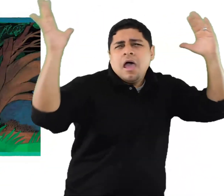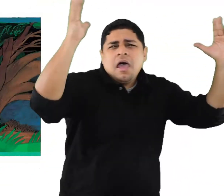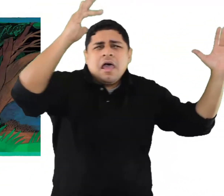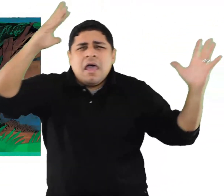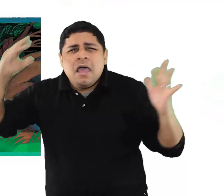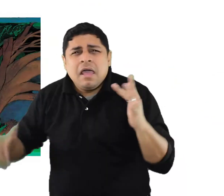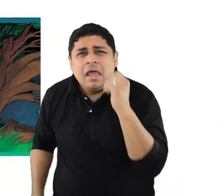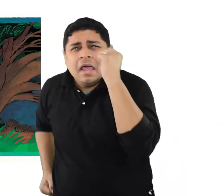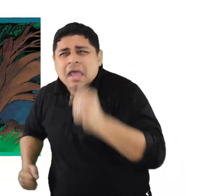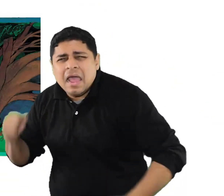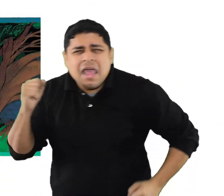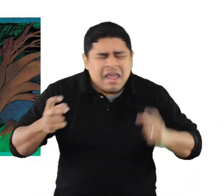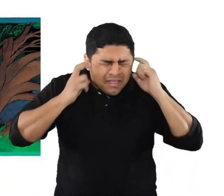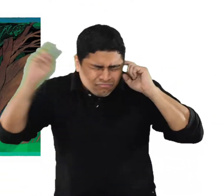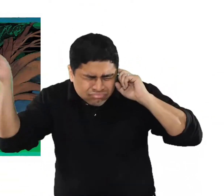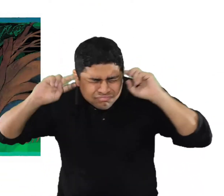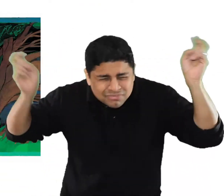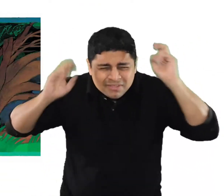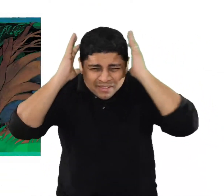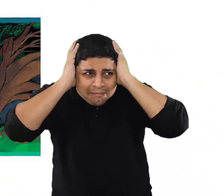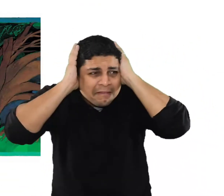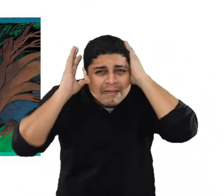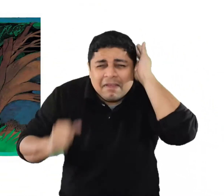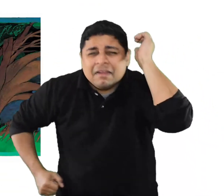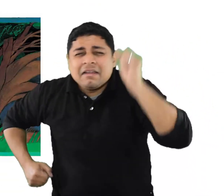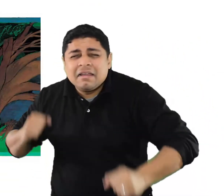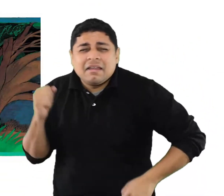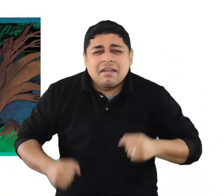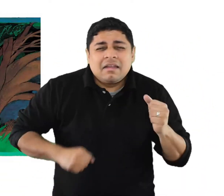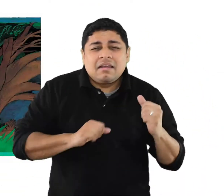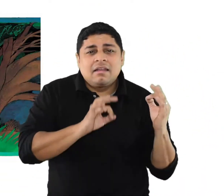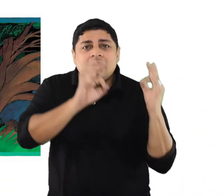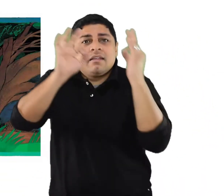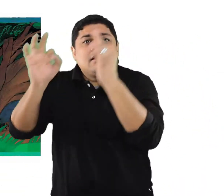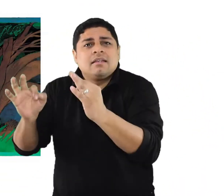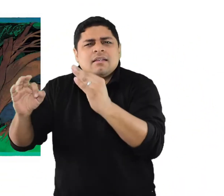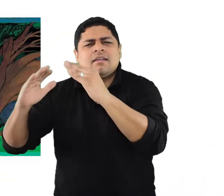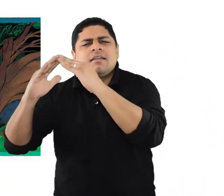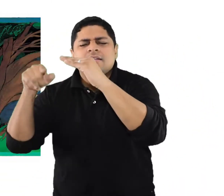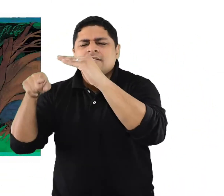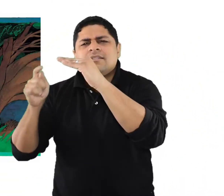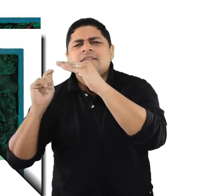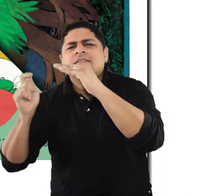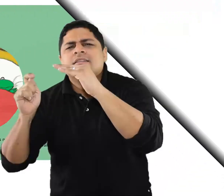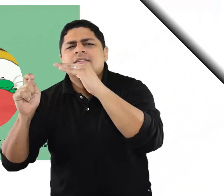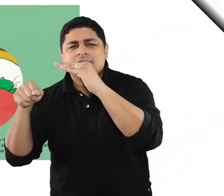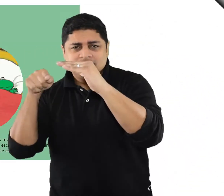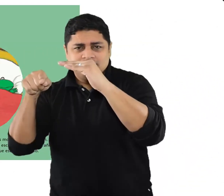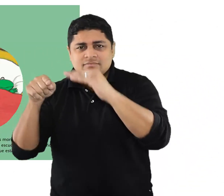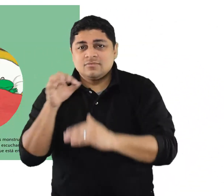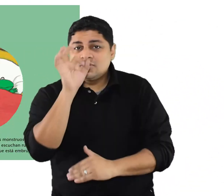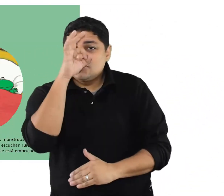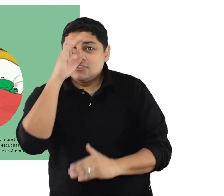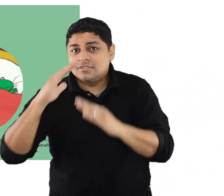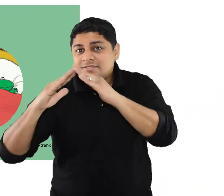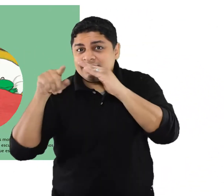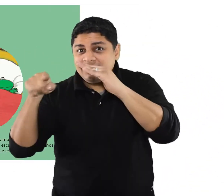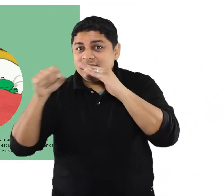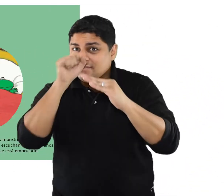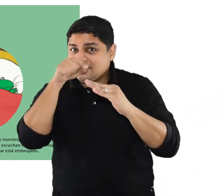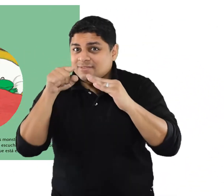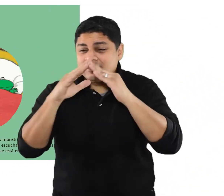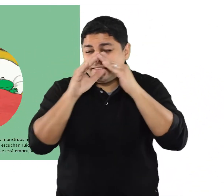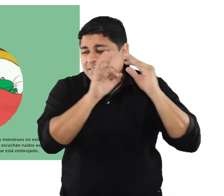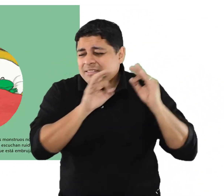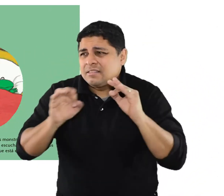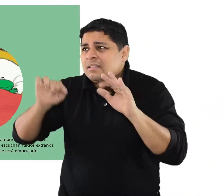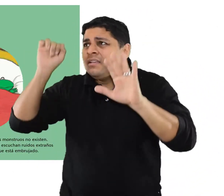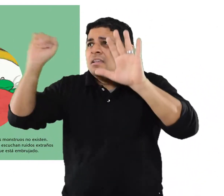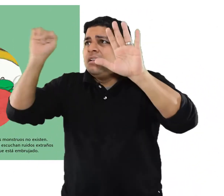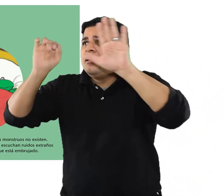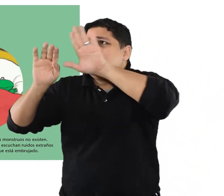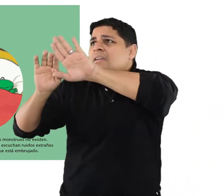la brisa, ellos corren despavoridos tratando de no escuchar los intensos ruidos mientras corren y al fin llegan a la casa del Sr. Chancho, tocan con mucho afán